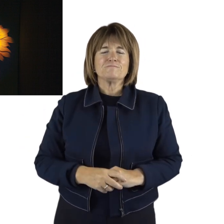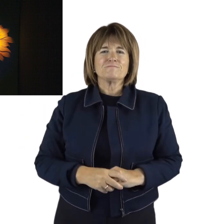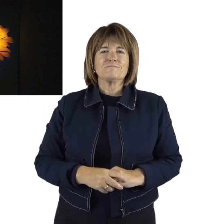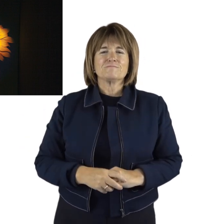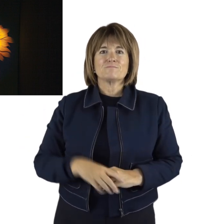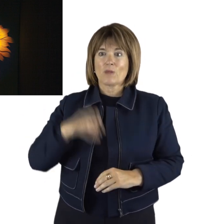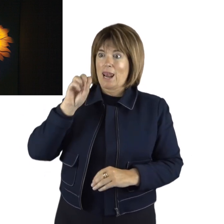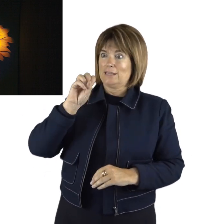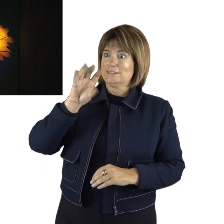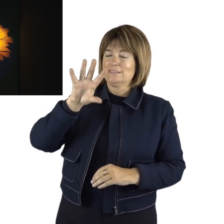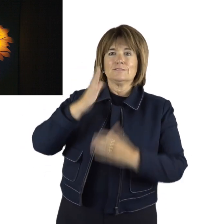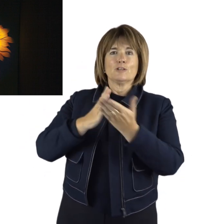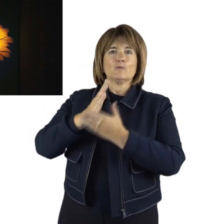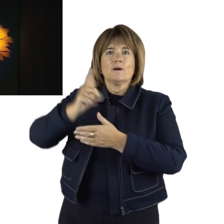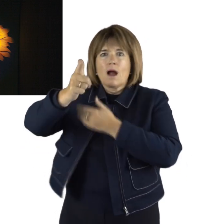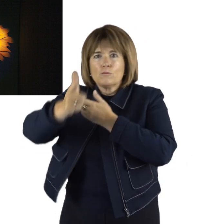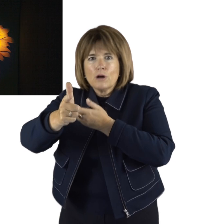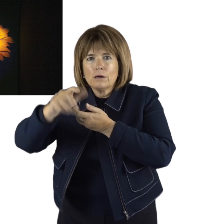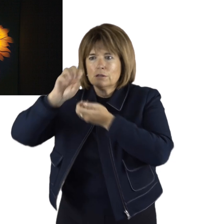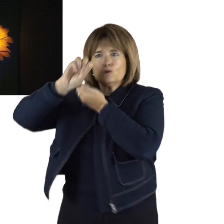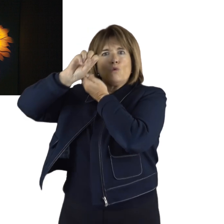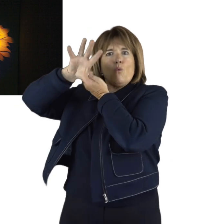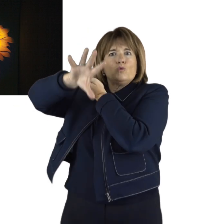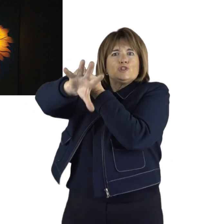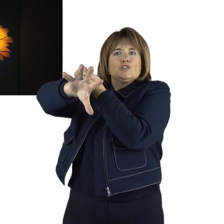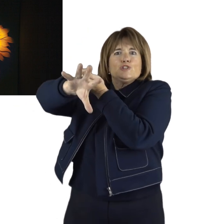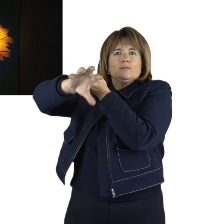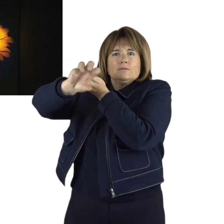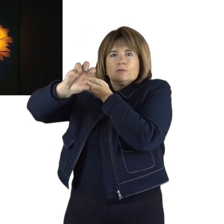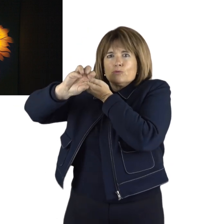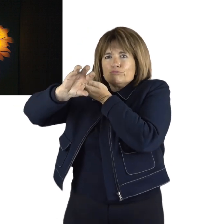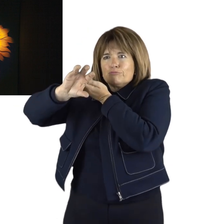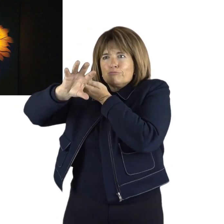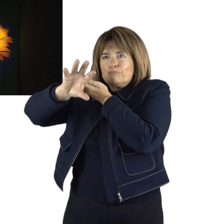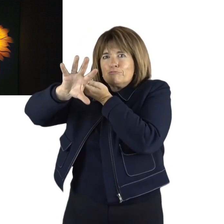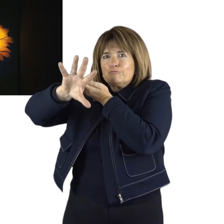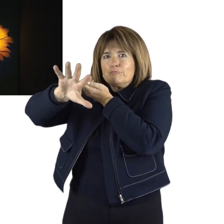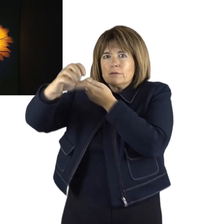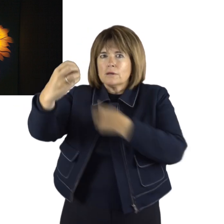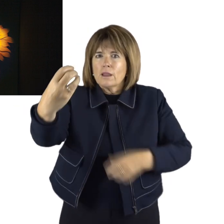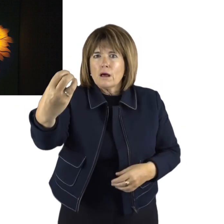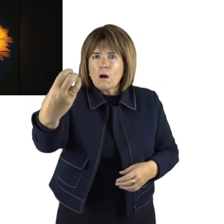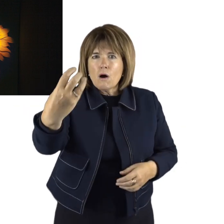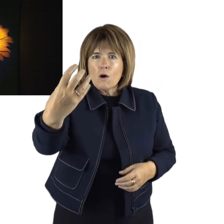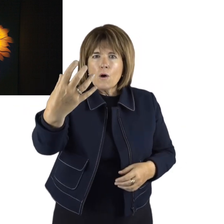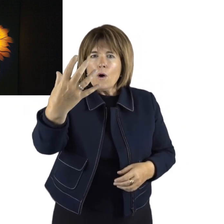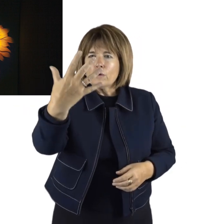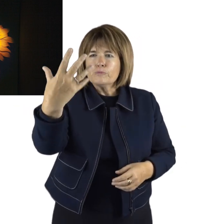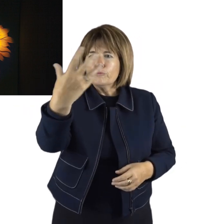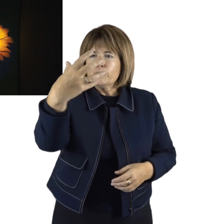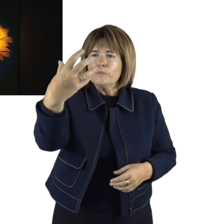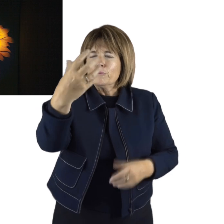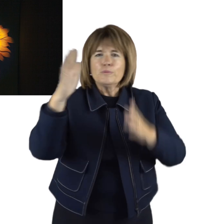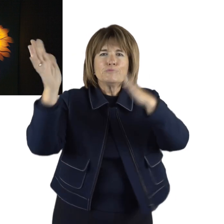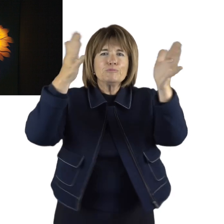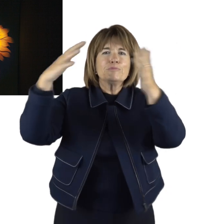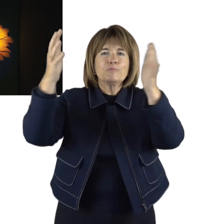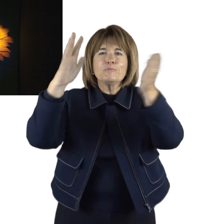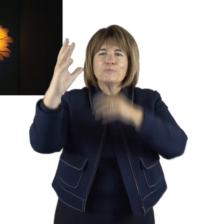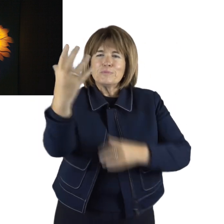Y tu allan i'r llun, defnyddir yr unig ffynhonnell golau, un tortsh â ffocws addasadwy, i oleuo'r petalau sy'n siglo yn ysgafn yn awel y nos.